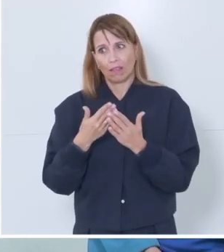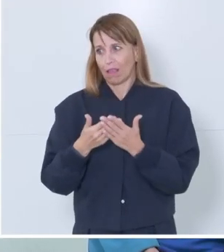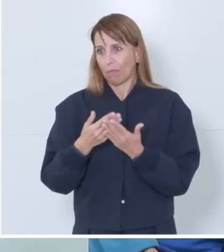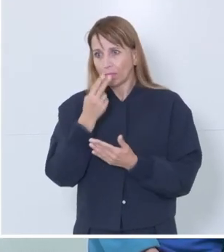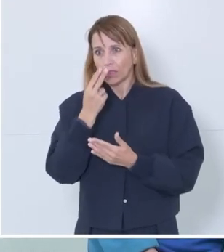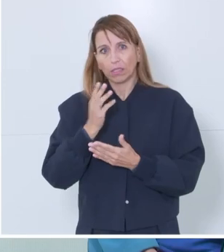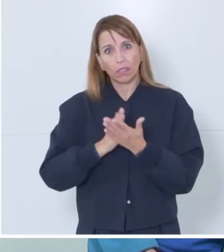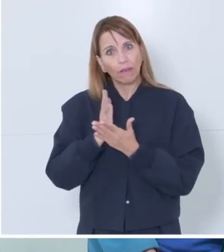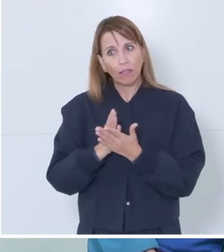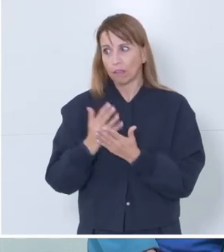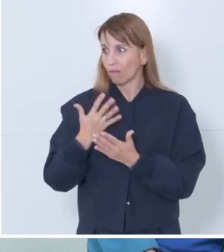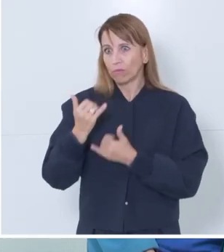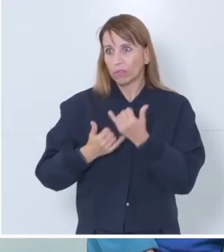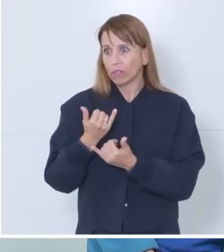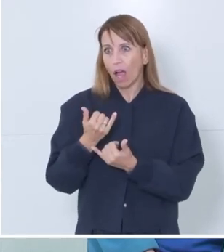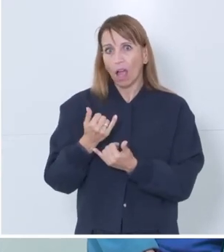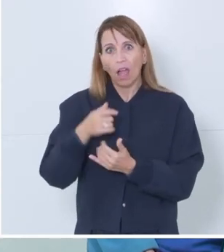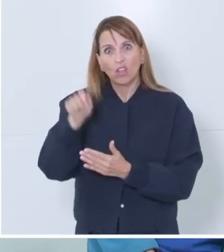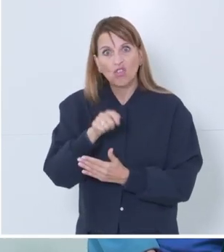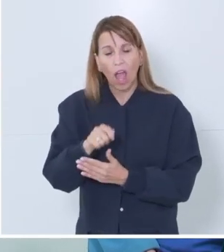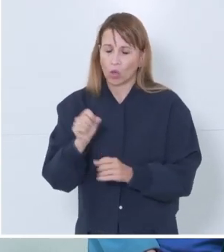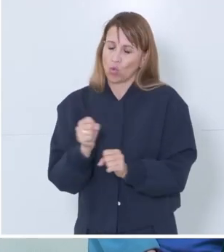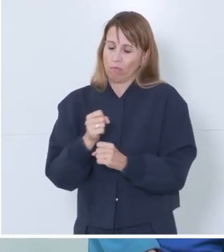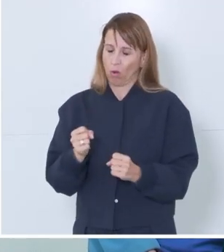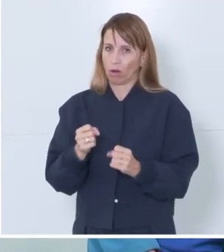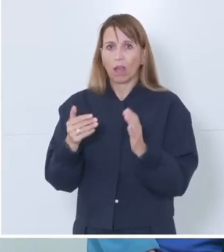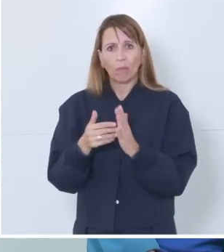der Zivildienst unverzichtbar ist, im Sozialbereich und in vielen, vielen Einrichtungen